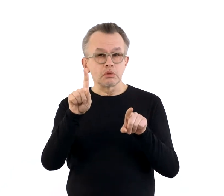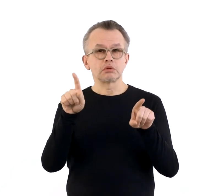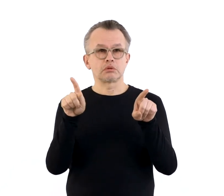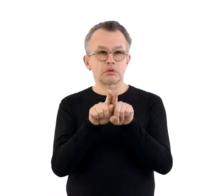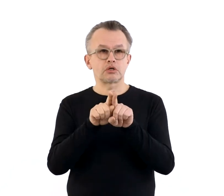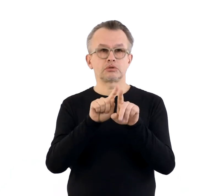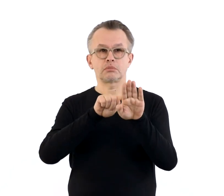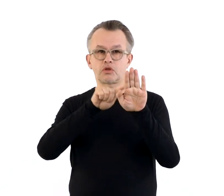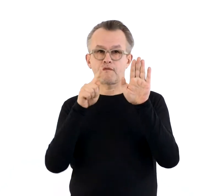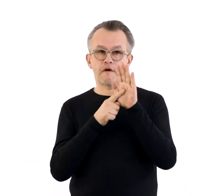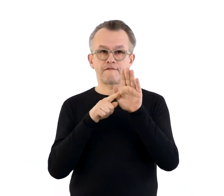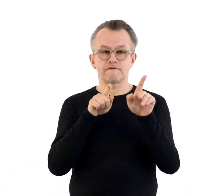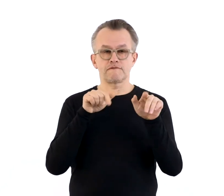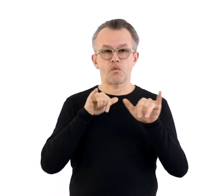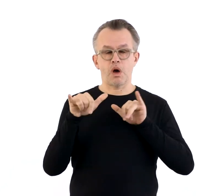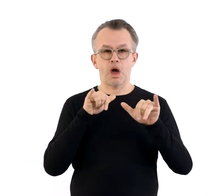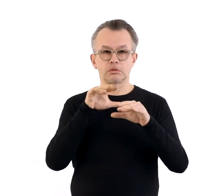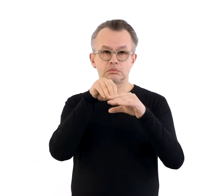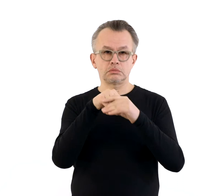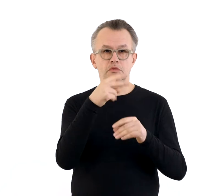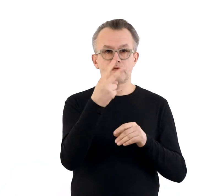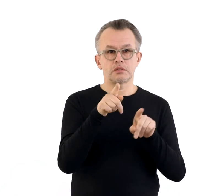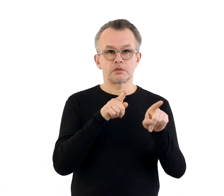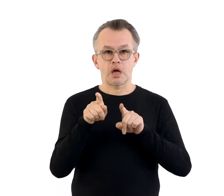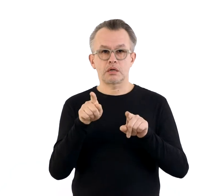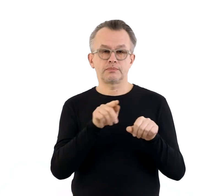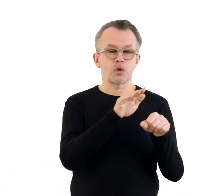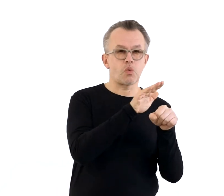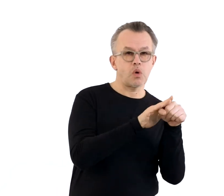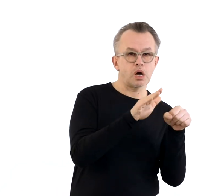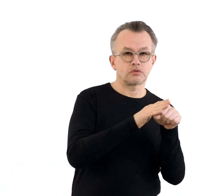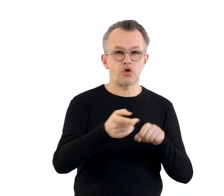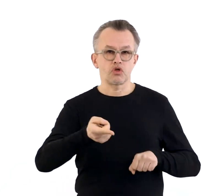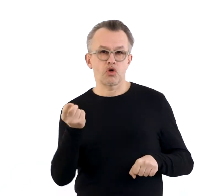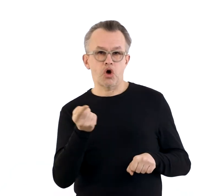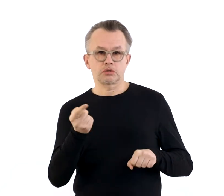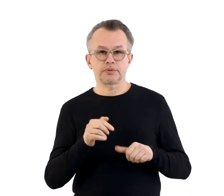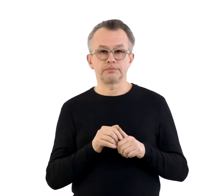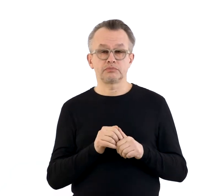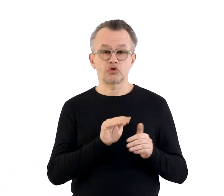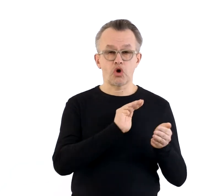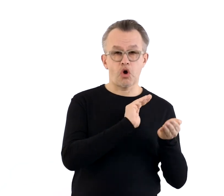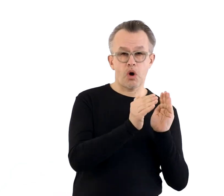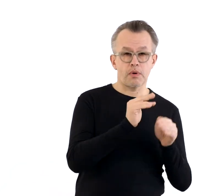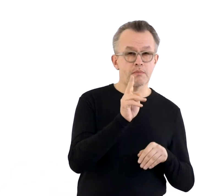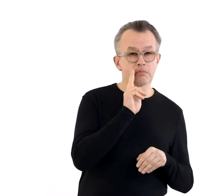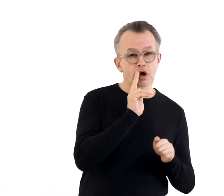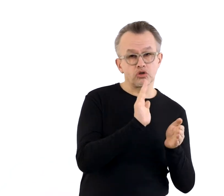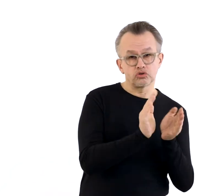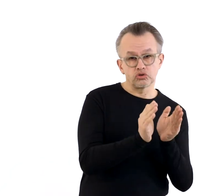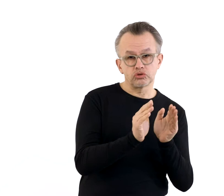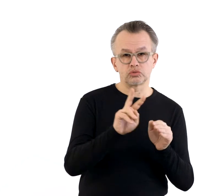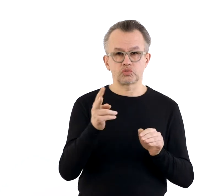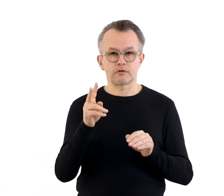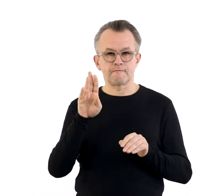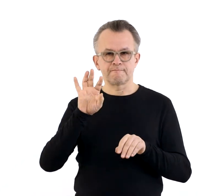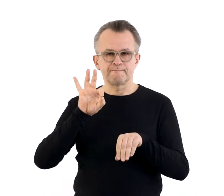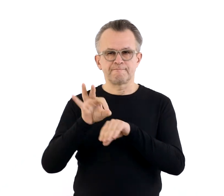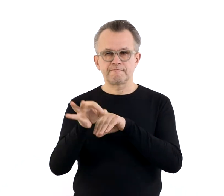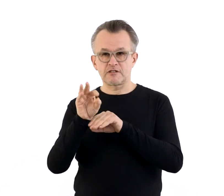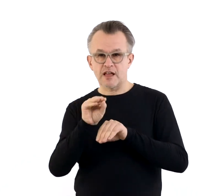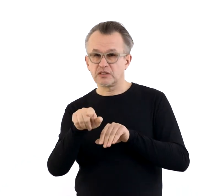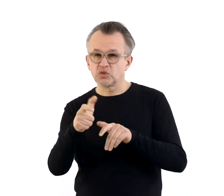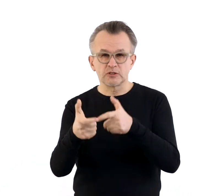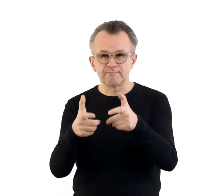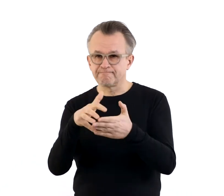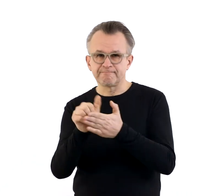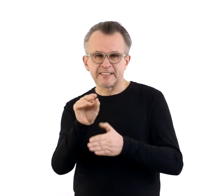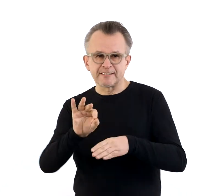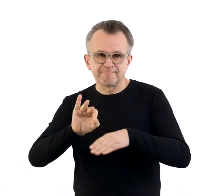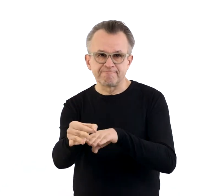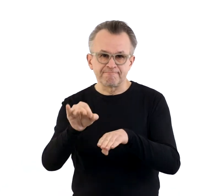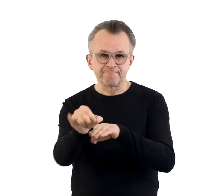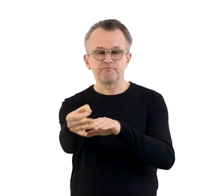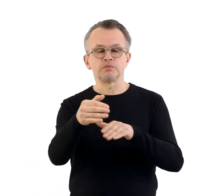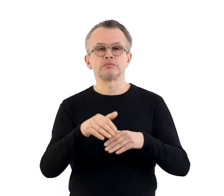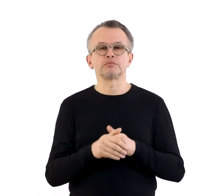ale również metaforą władzy w jej dwojakim aspekcie: łaskawości i groźby, matczynej opieki i złowrogiej determinacji wobec zagrożeń.